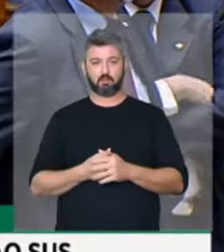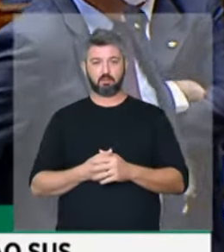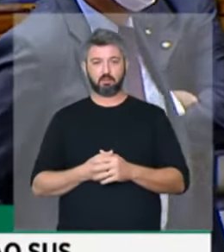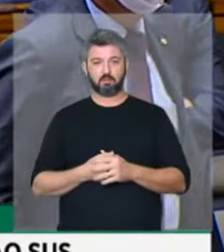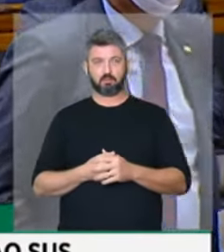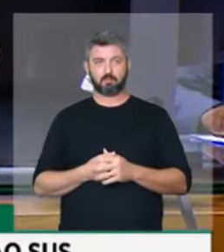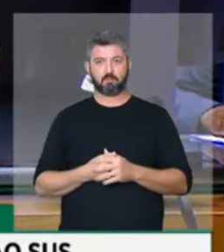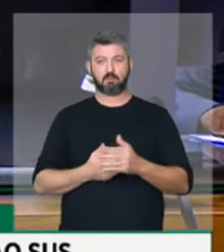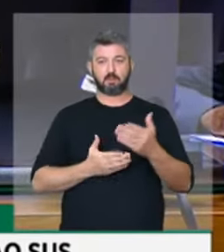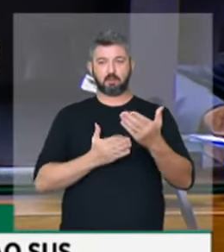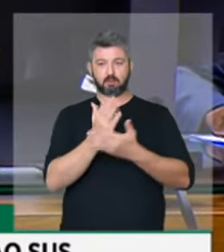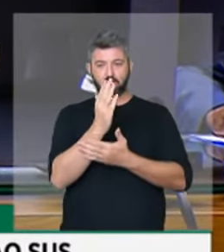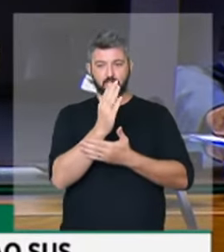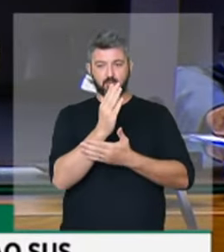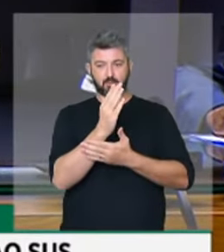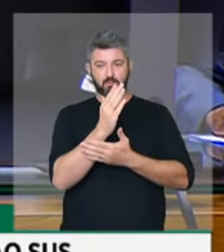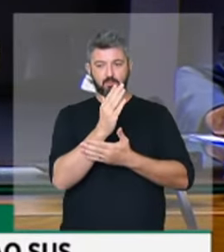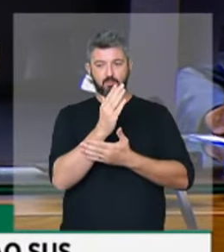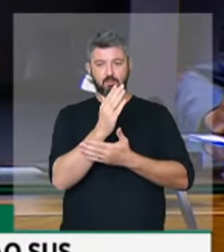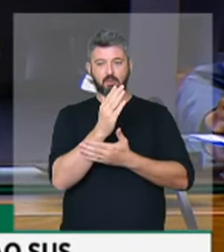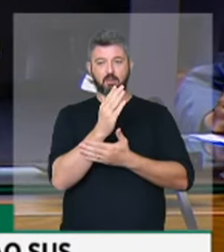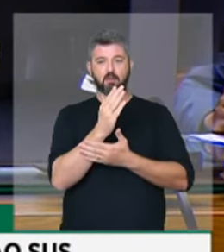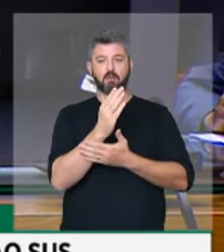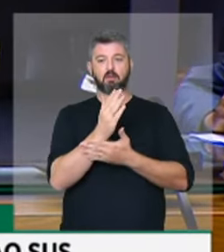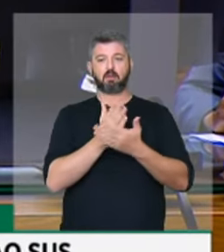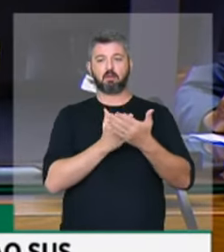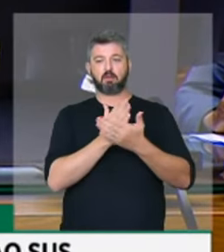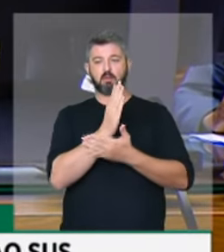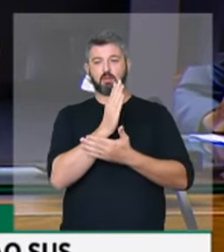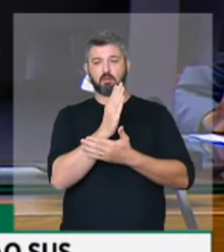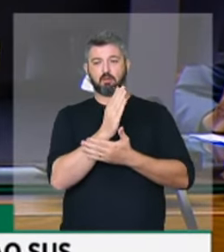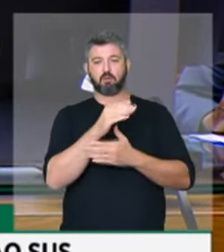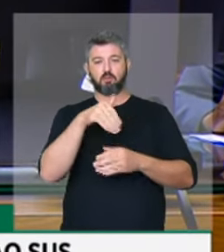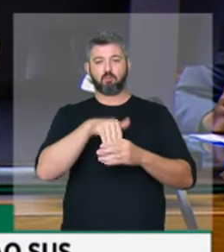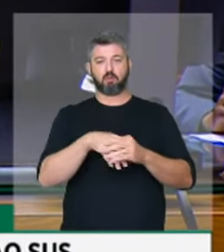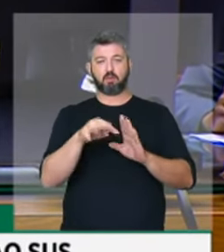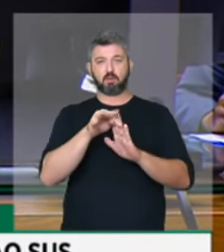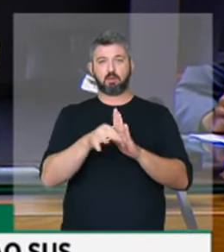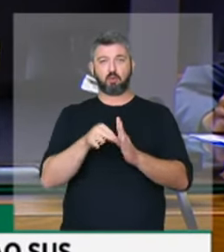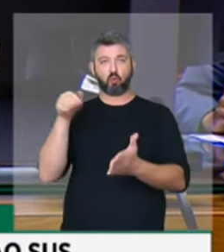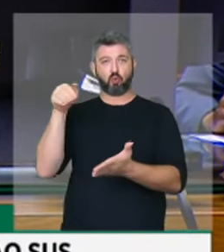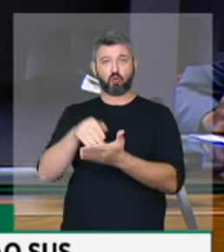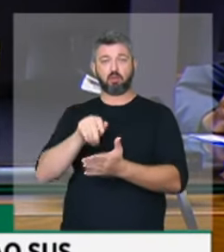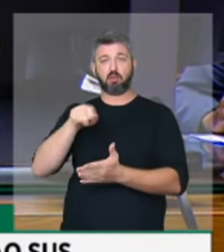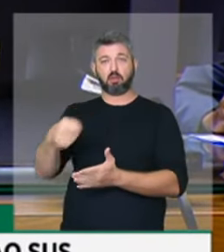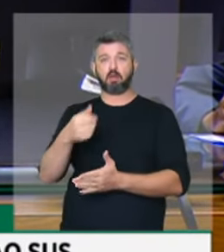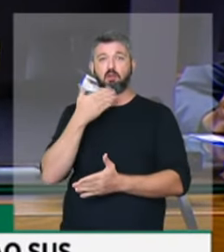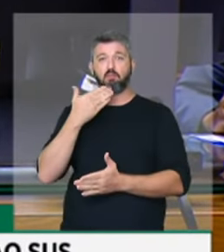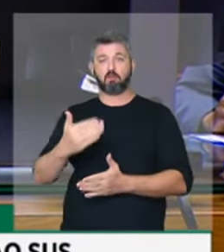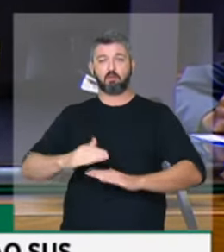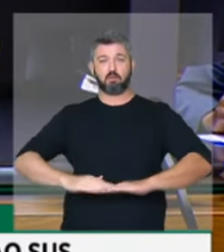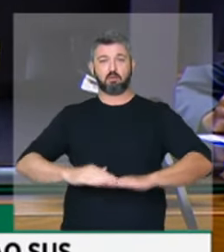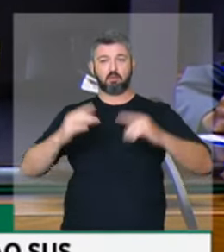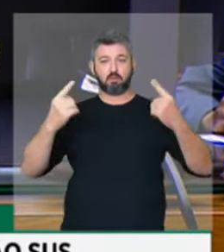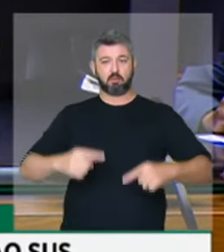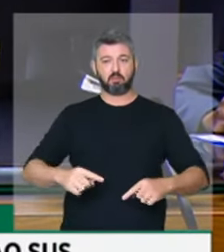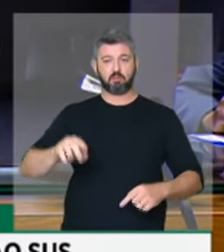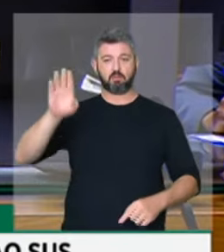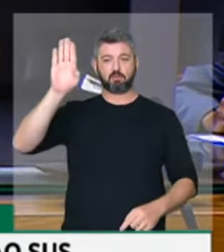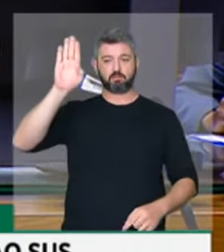APROVADA ... EM VOTAÇÃO A REDAÇÃO FINAL. AQUELES QUE FOREM PELA APROVAÇÃO PERMANEÇAM COMO SE ACHAM. APROVADA. A MATÉRIA VAI AO SENADO FEDERAL. PARABÉNS A